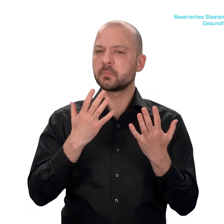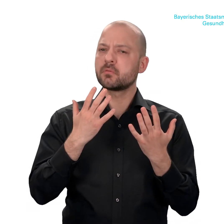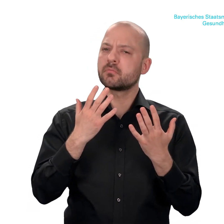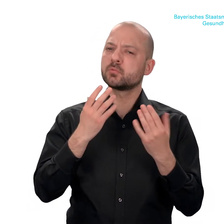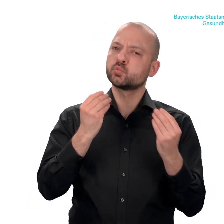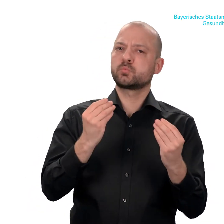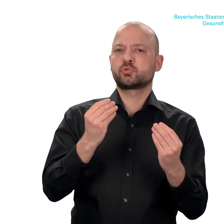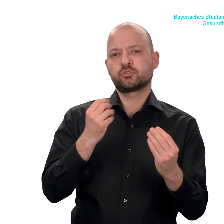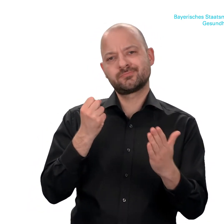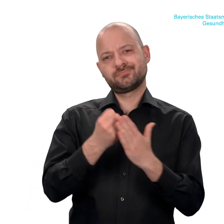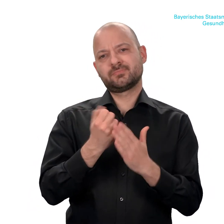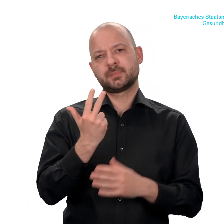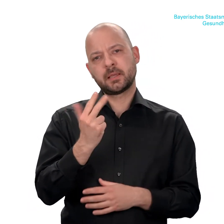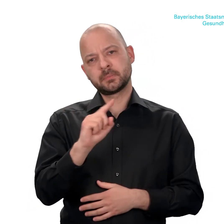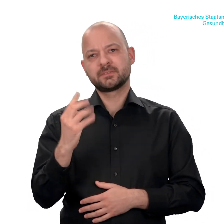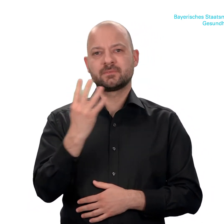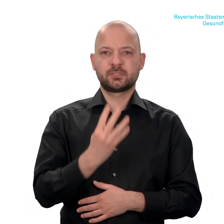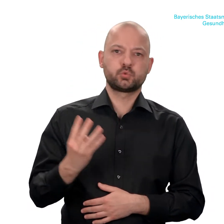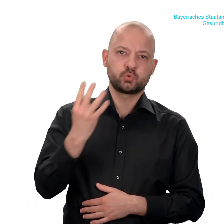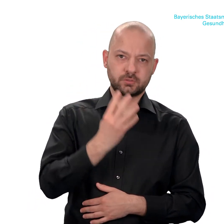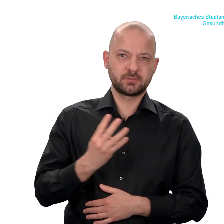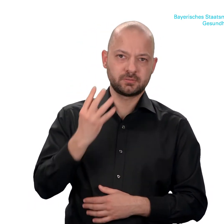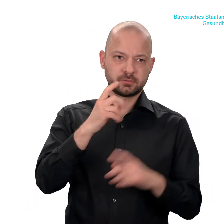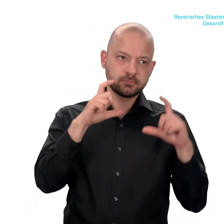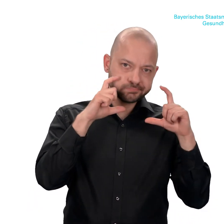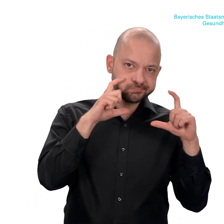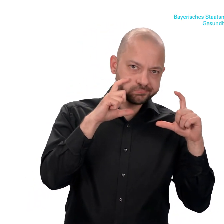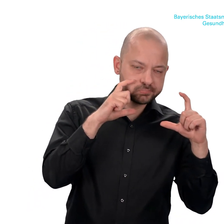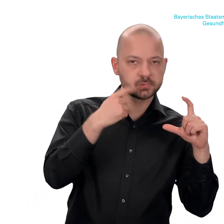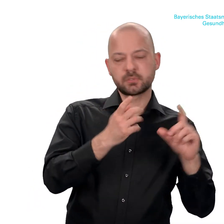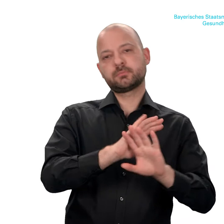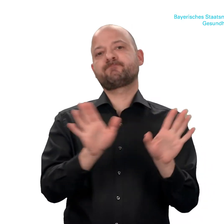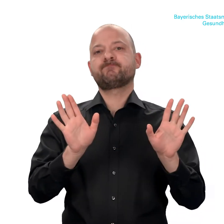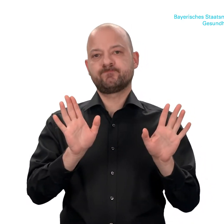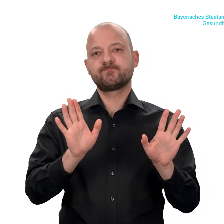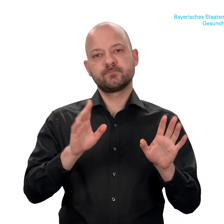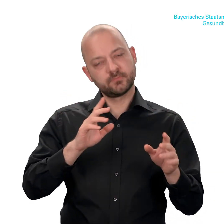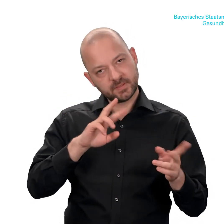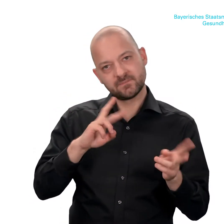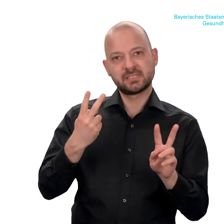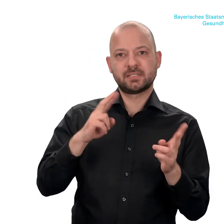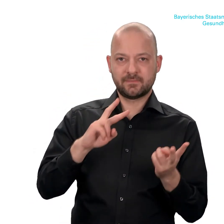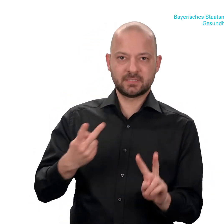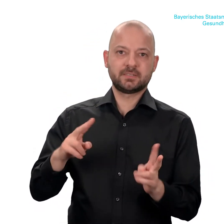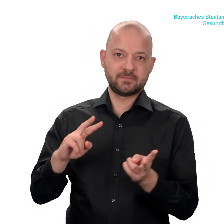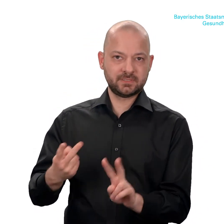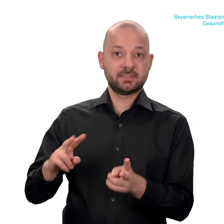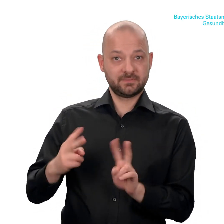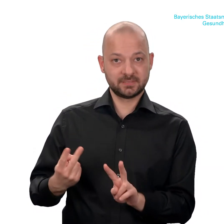aber in der Regel spätestens nach 3-4 Stunden Tragedauer).